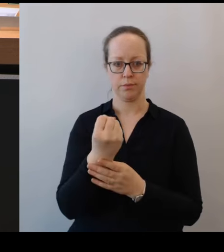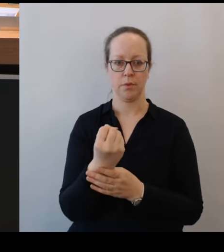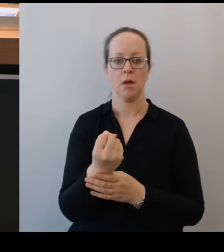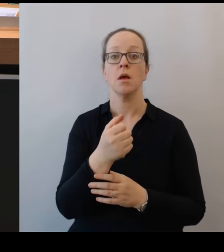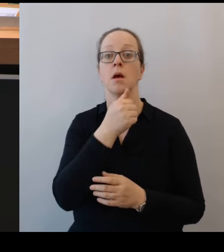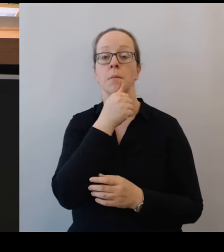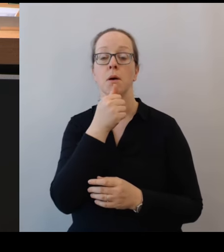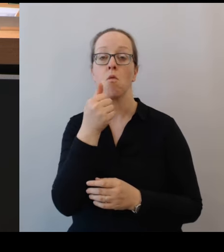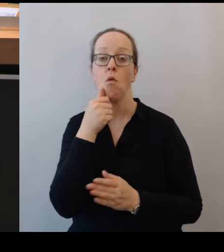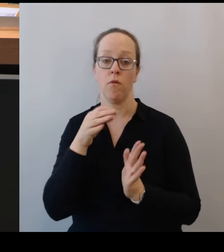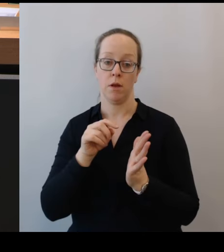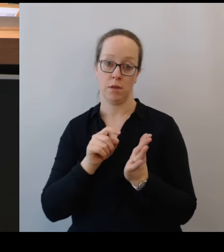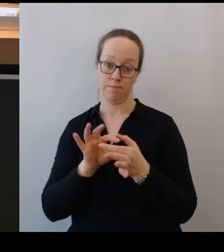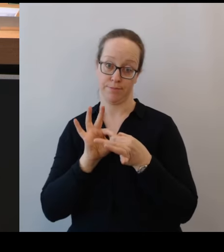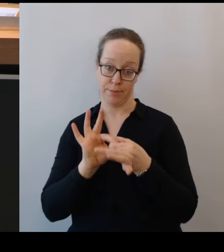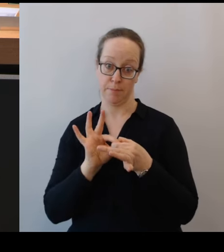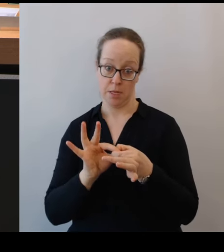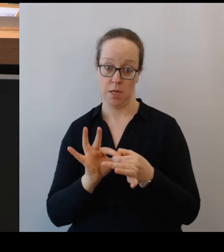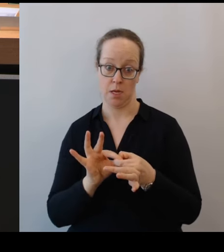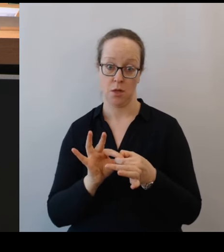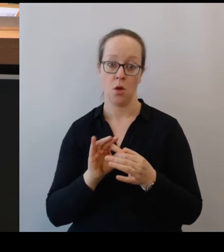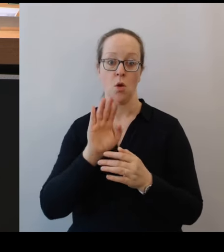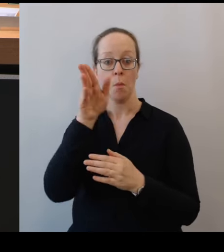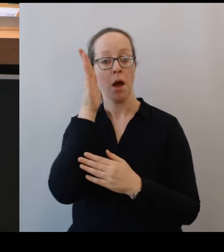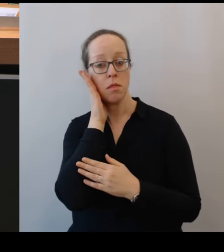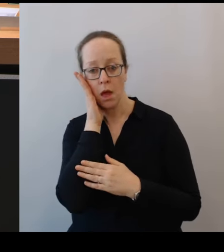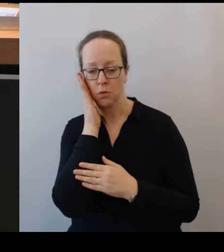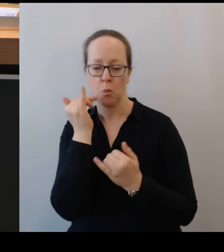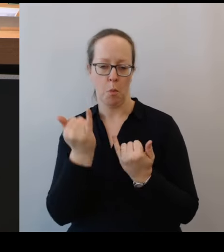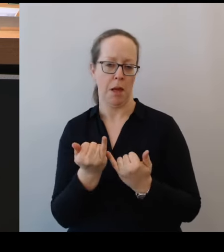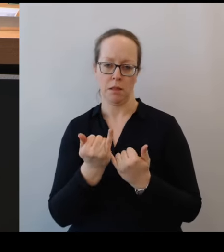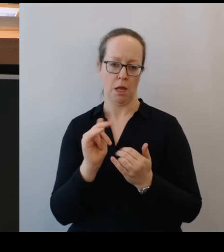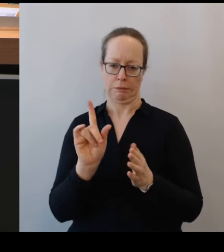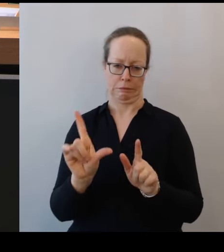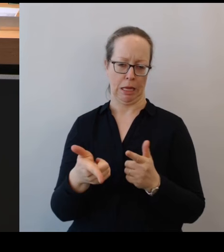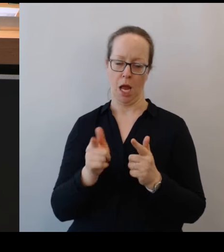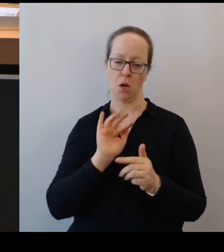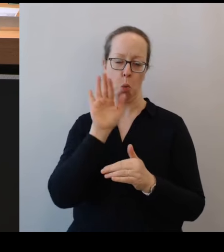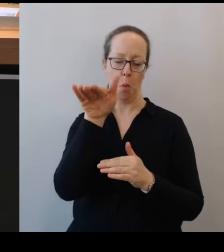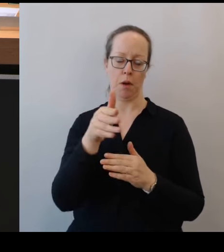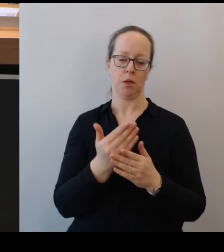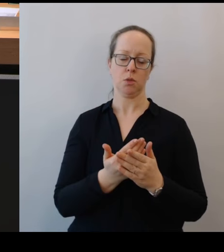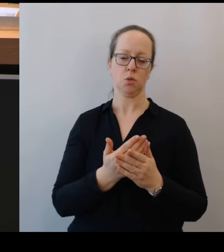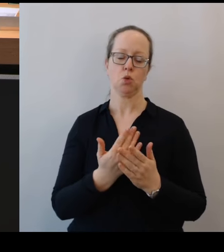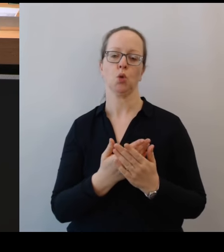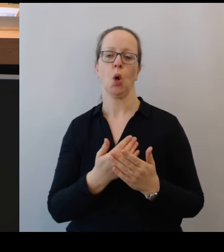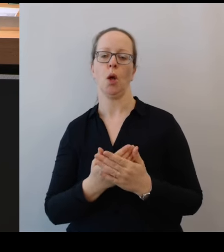Diese Ungleichheit wird durch die vorliegende Gesetzesänderung nun beendet. (Rednerwechsel) Liebe Kolleginnen und